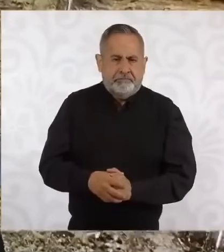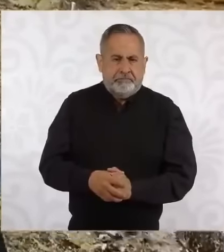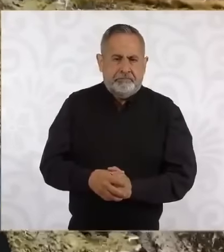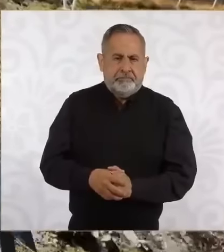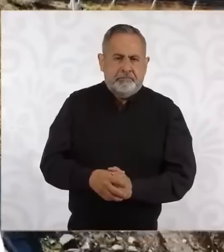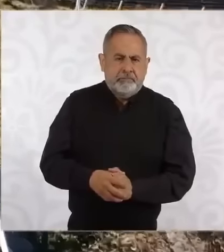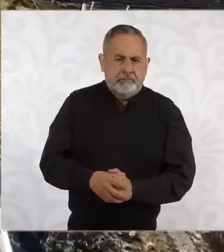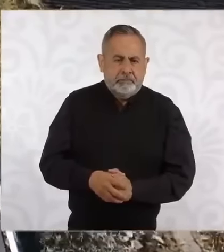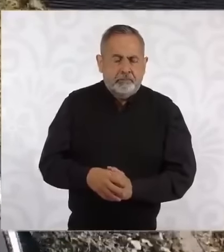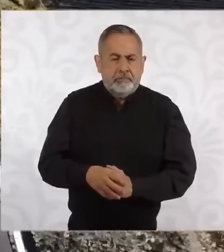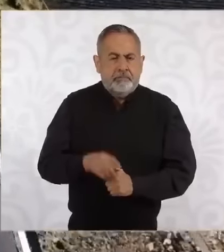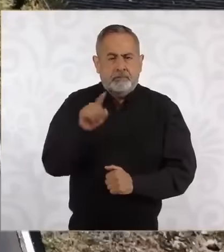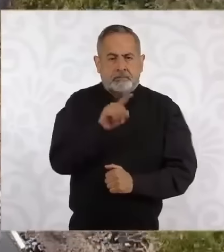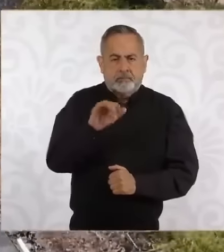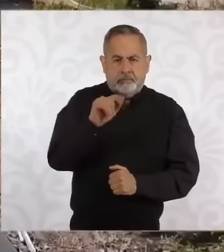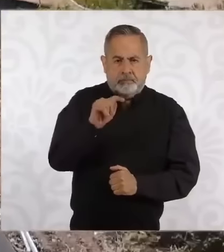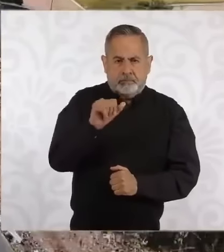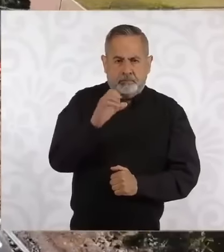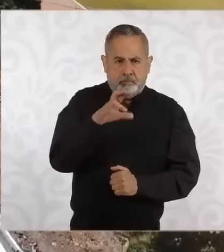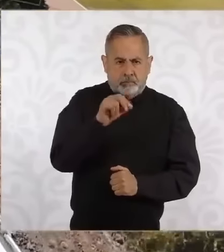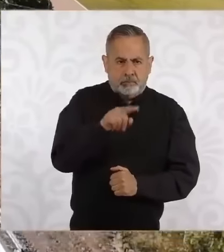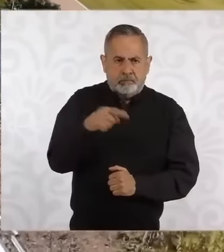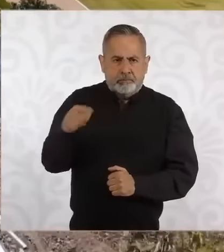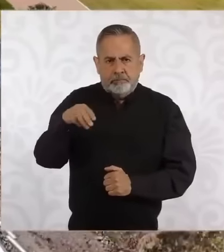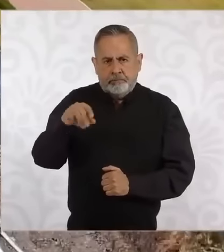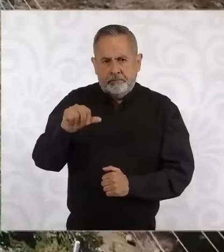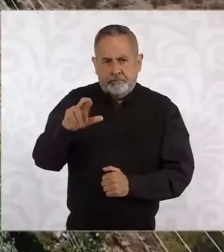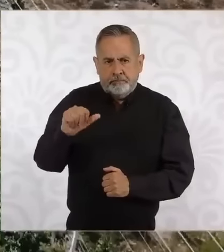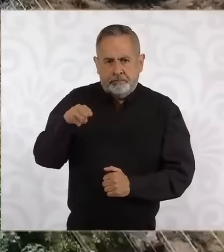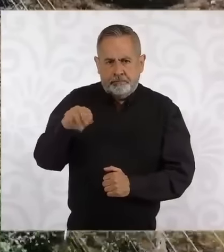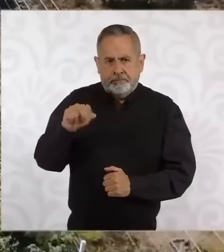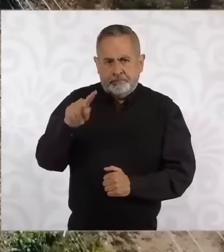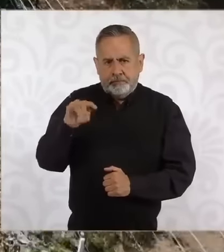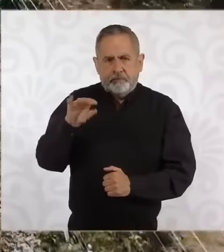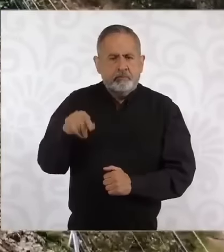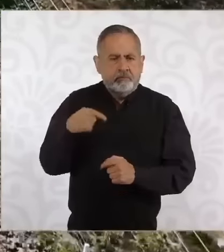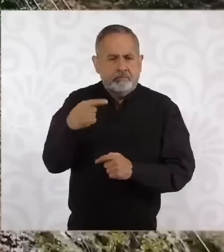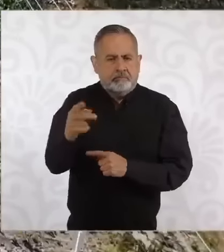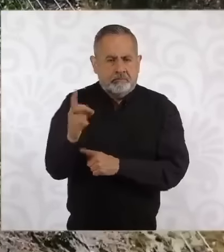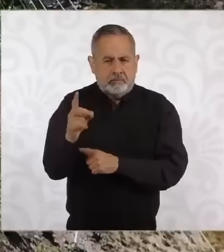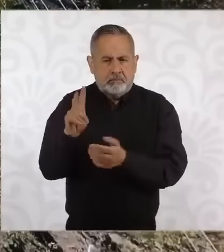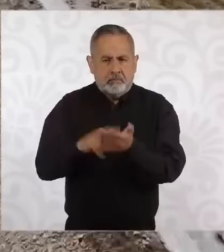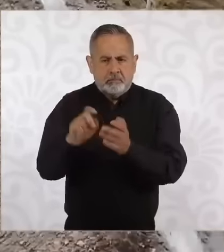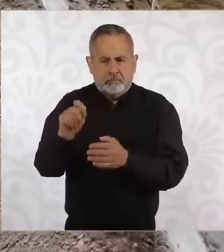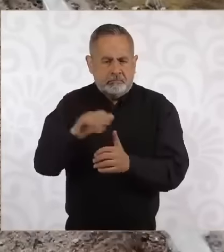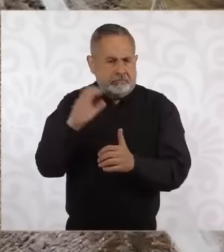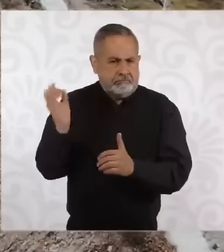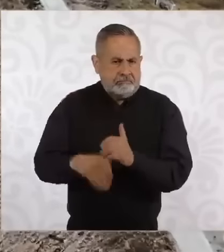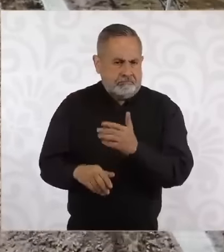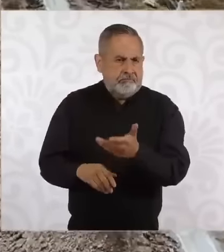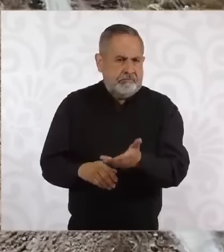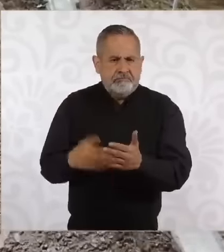eh, si Tácuar Marabatío inició en 2020, estaremos terminando en diciembre de 2026. Básicamente falta